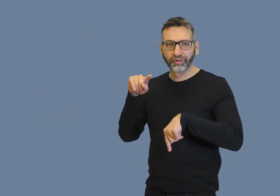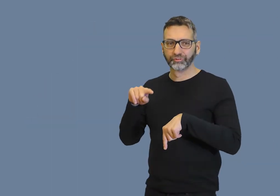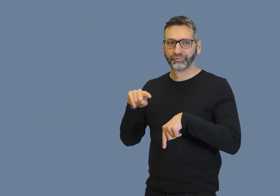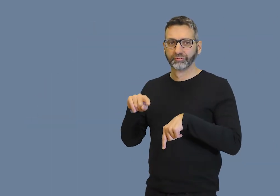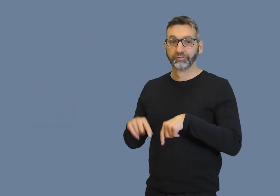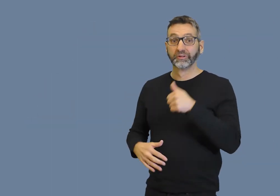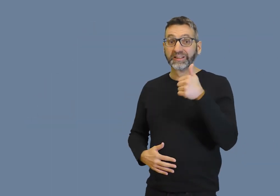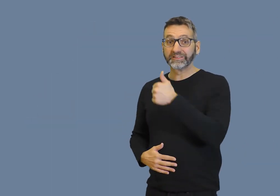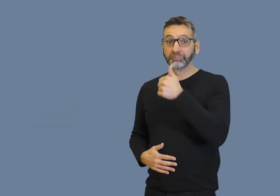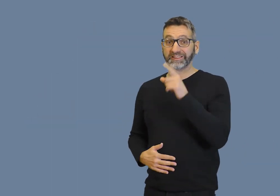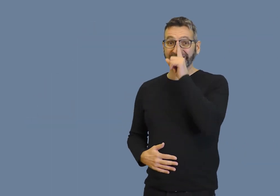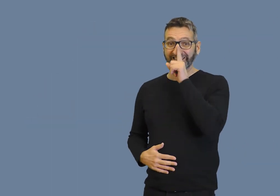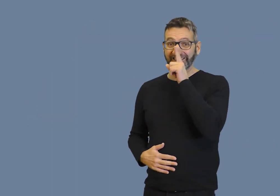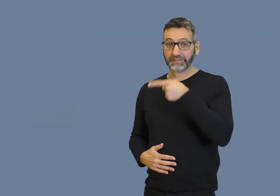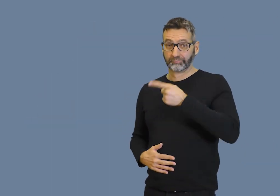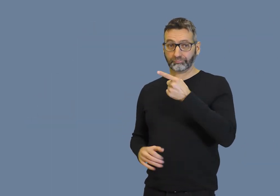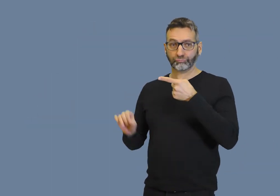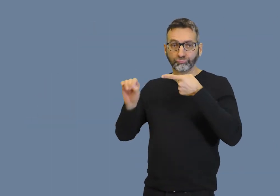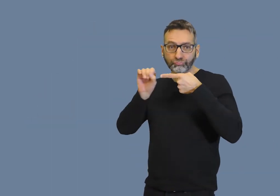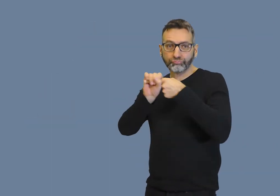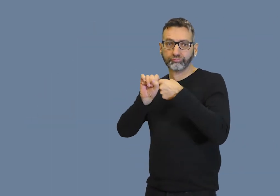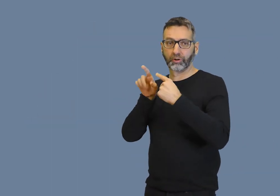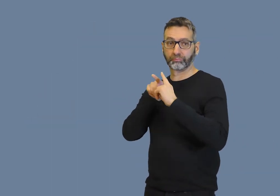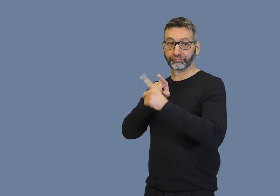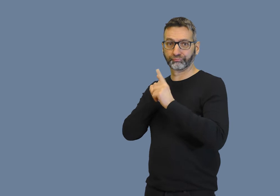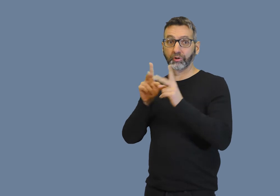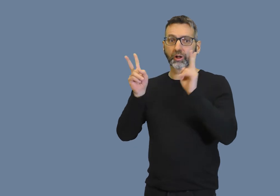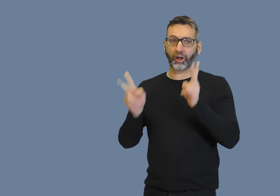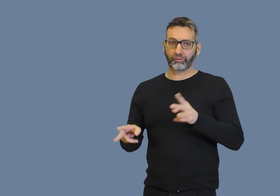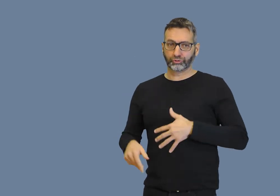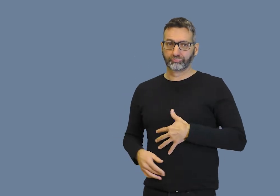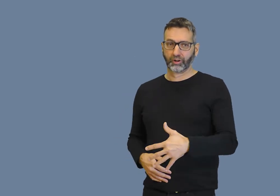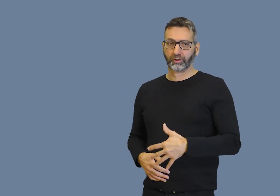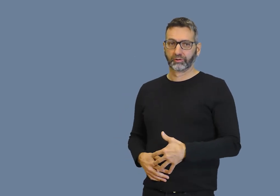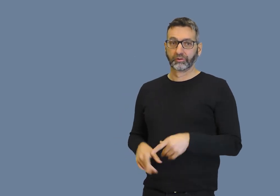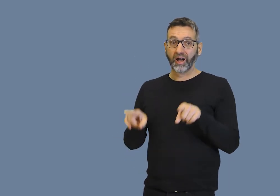Falsch. Auch beim ersten Mal kann man schwanger werden!